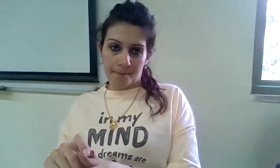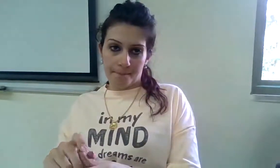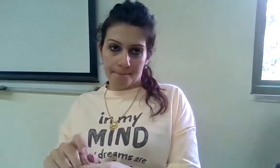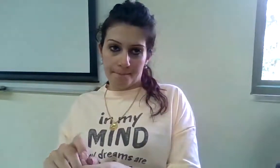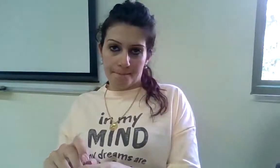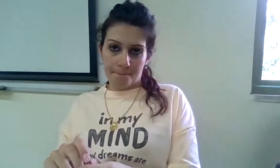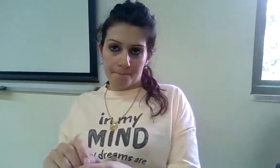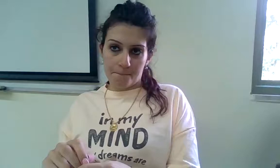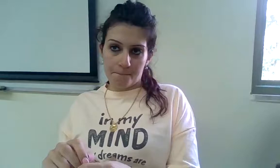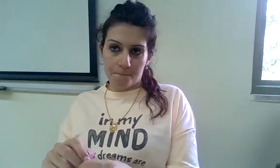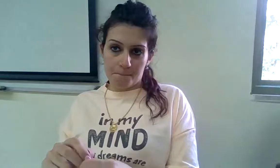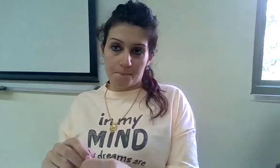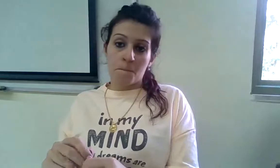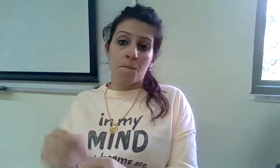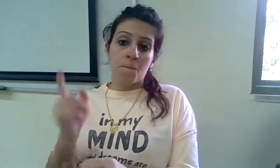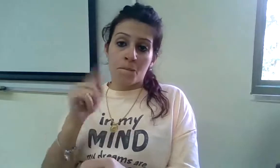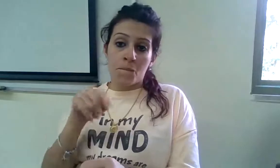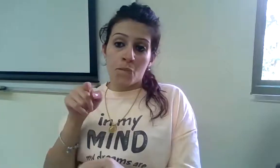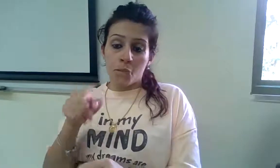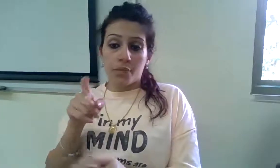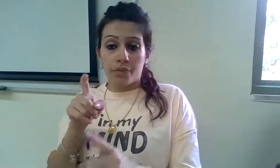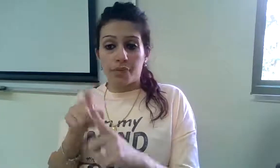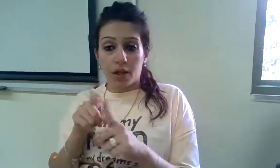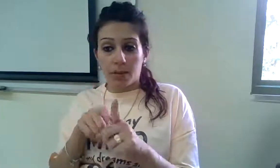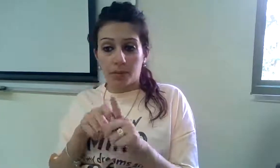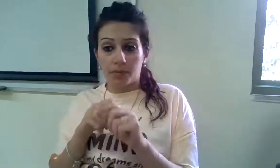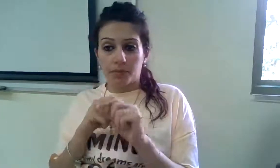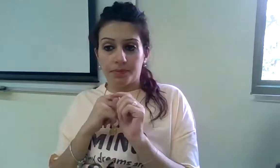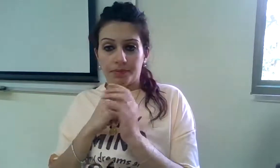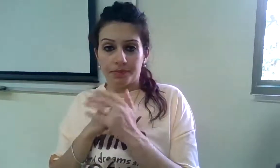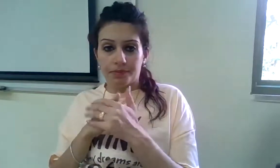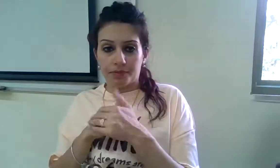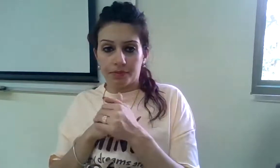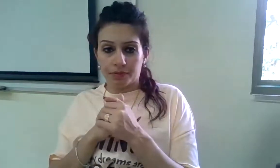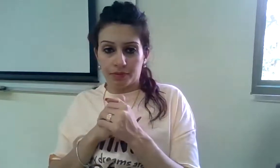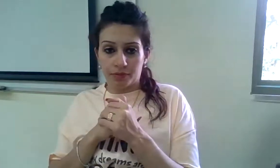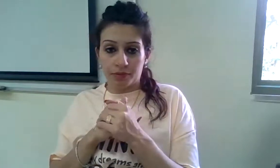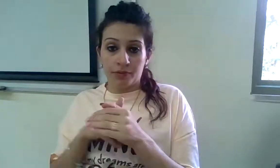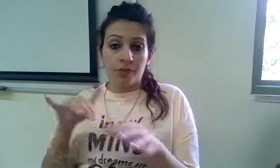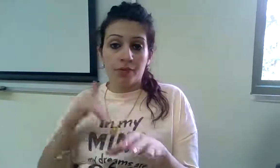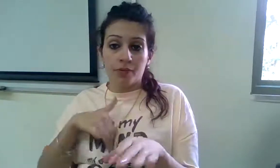انه من الضروري جدا لهم أن يطوروا قدراتهم